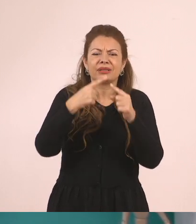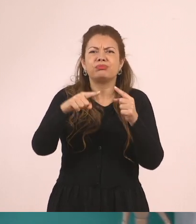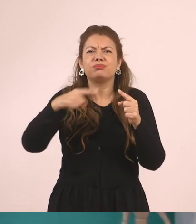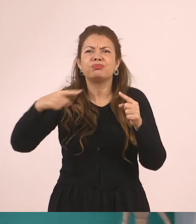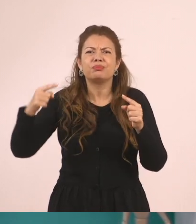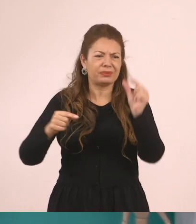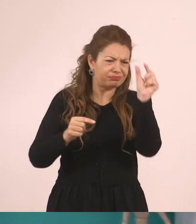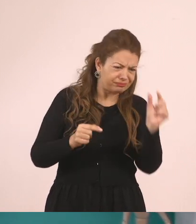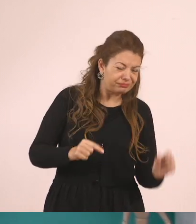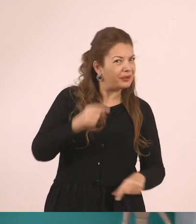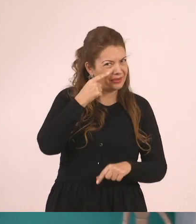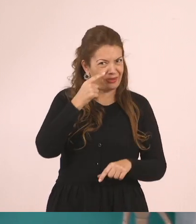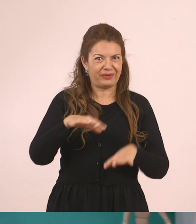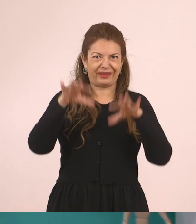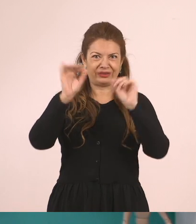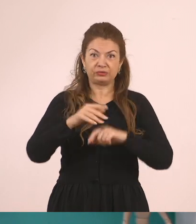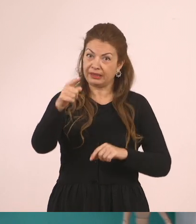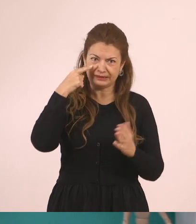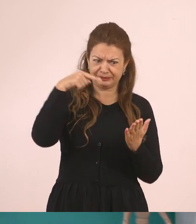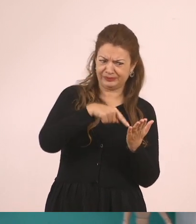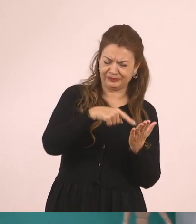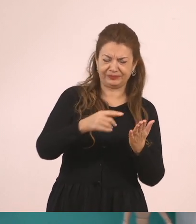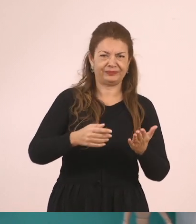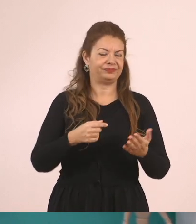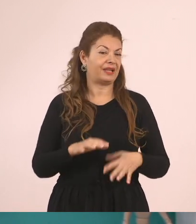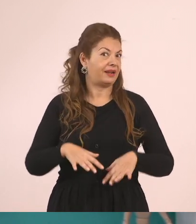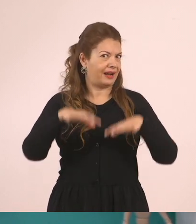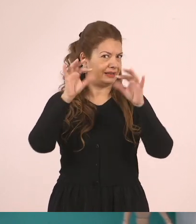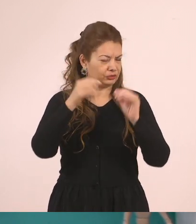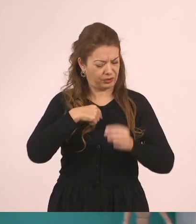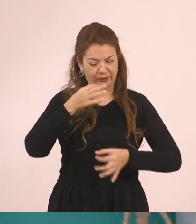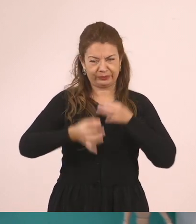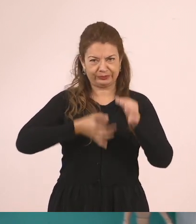Πάμε να το δούμε αμέσως. Κοιτάξτε κι εσείς μέσα, για να αρχίσω κι εγώ να το διαβάζω.